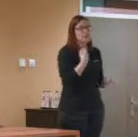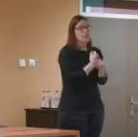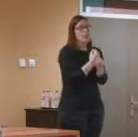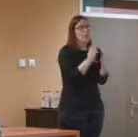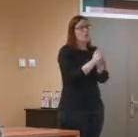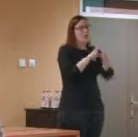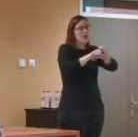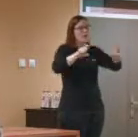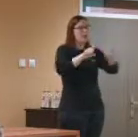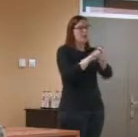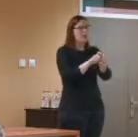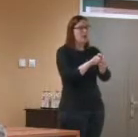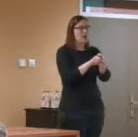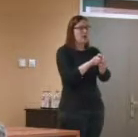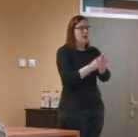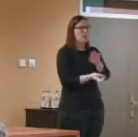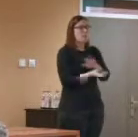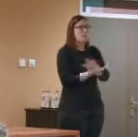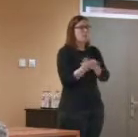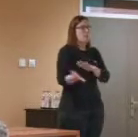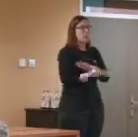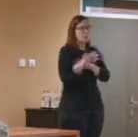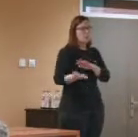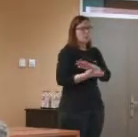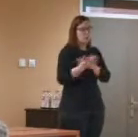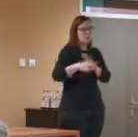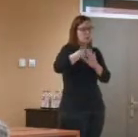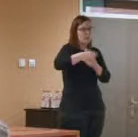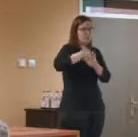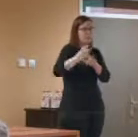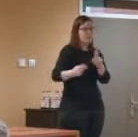para que fuera una serie uno de los proyectos que se presentaron